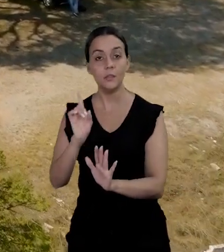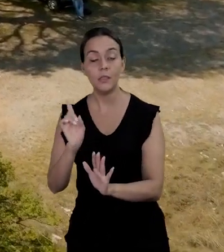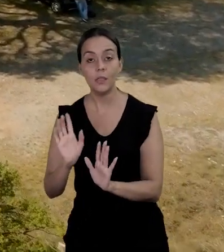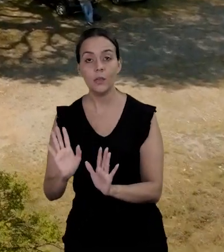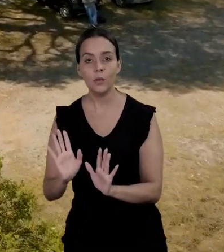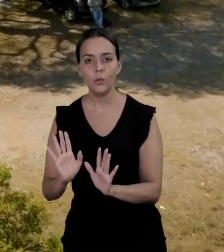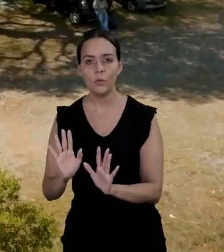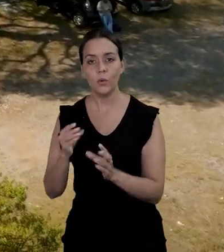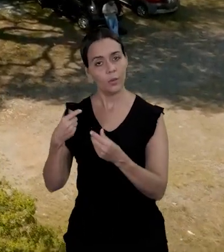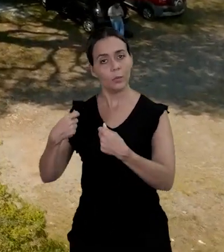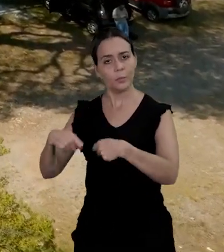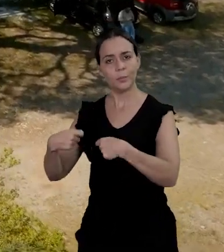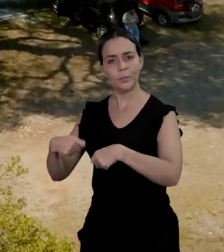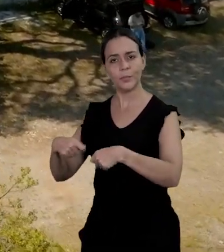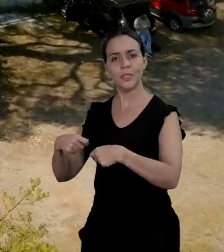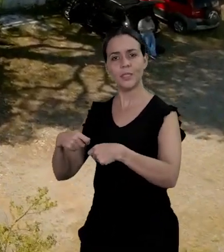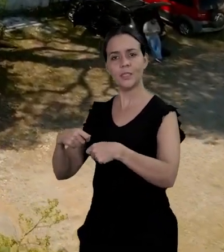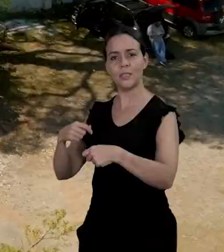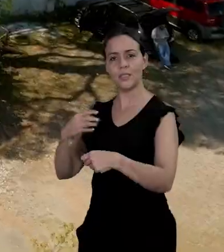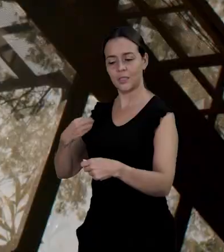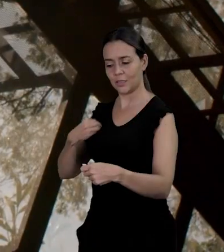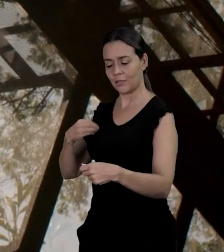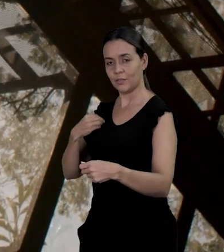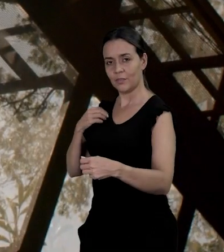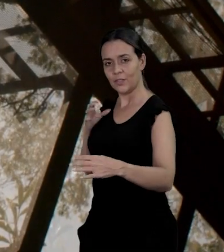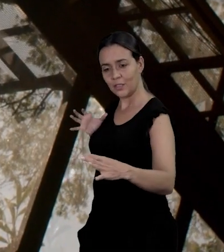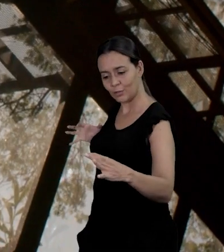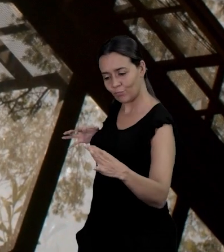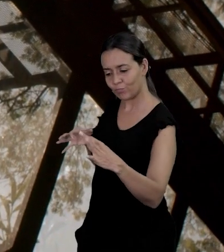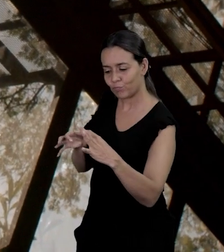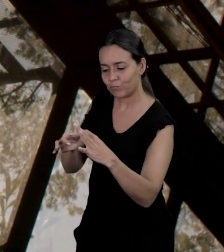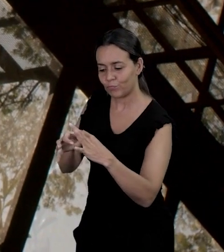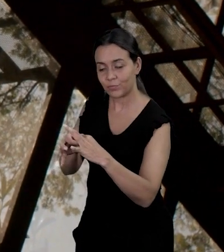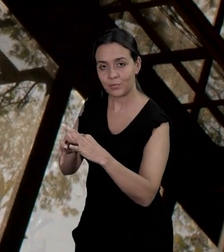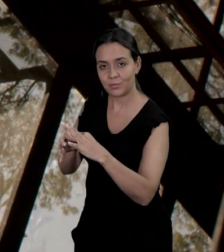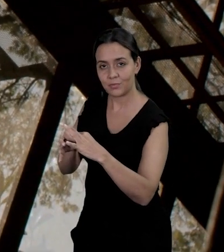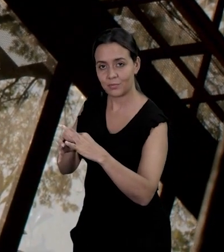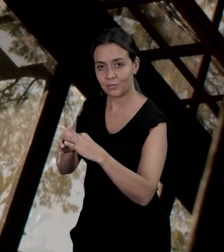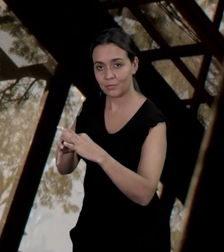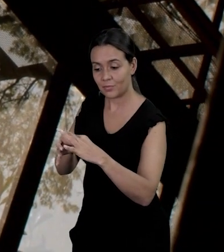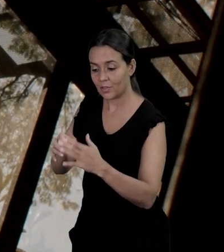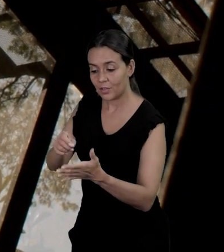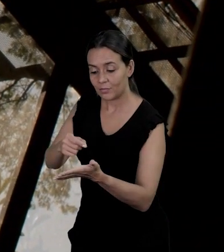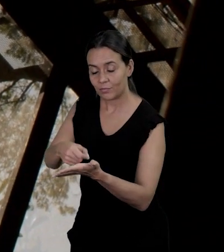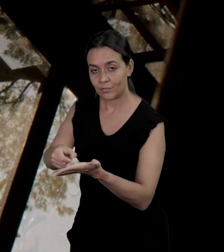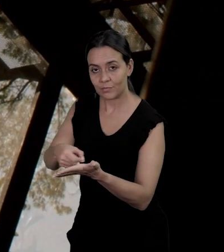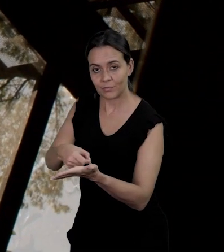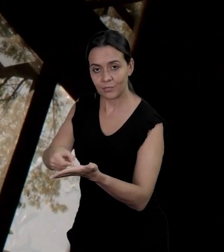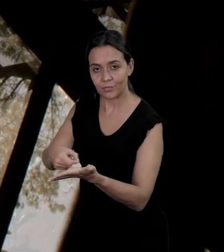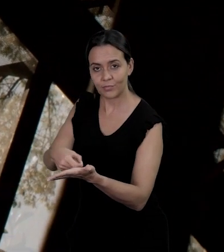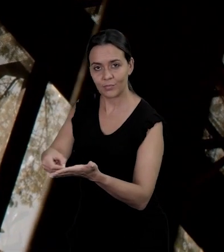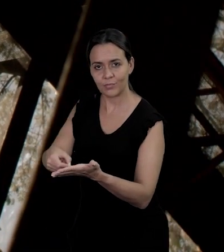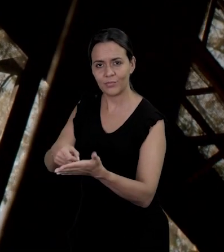Mas não, é isso. Como é que ele vai elaborar e performar, no contexto do laboratório,